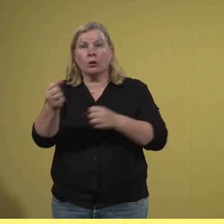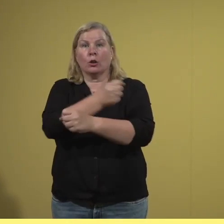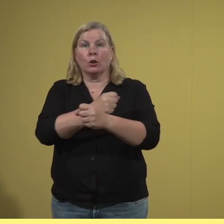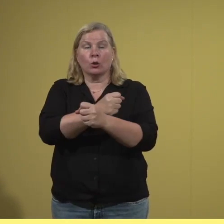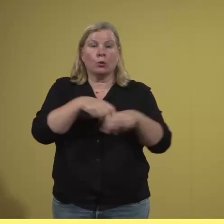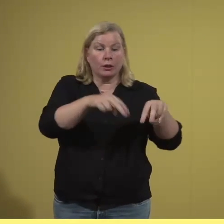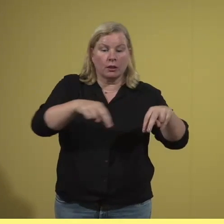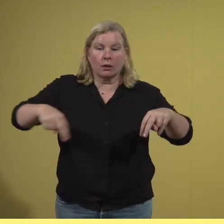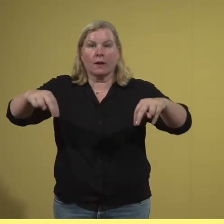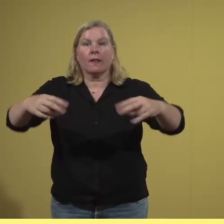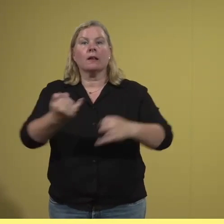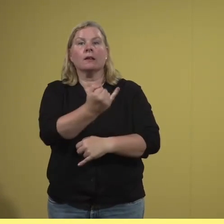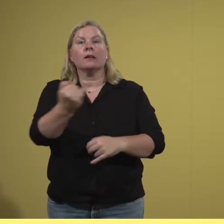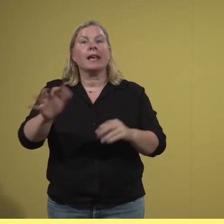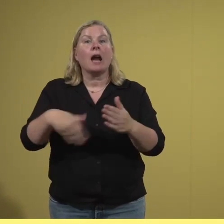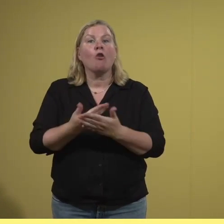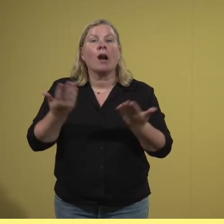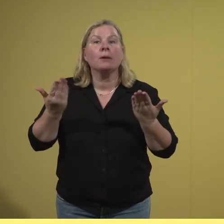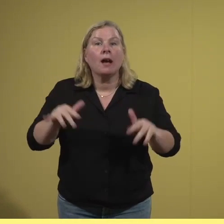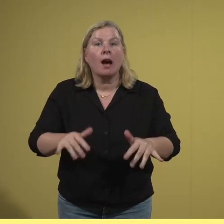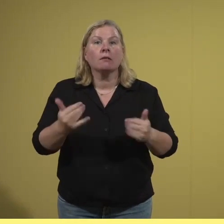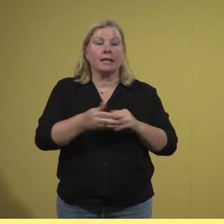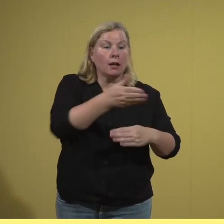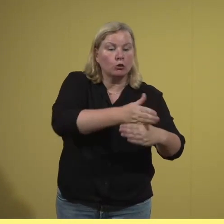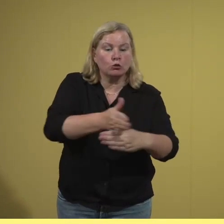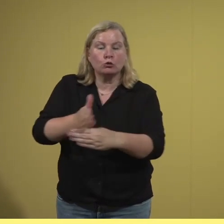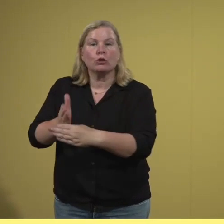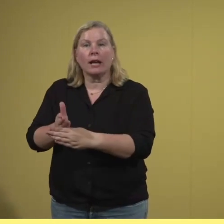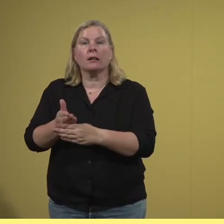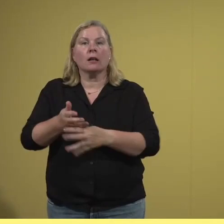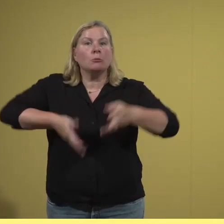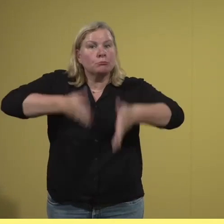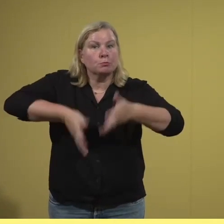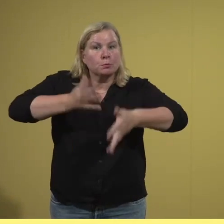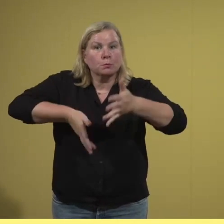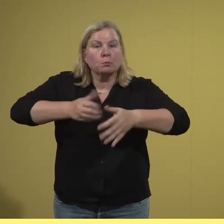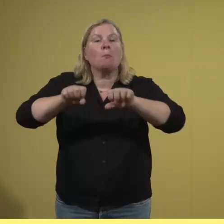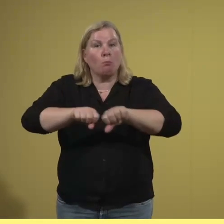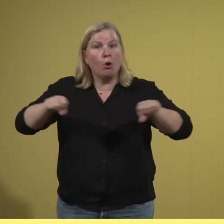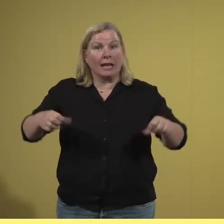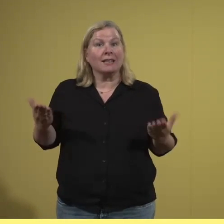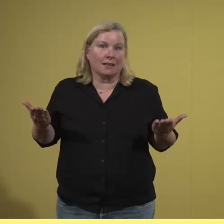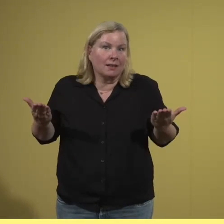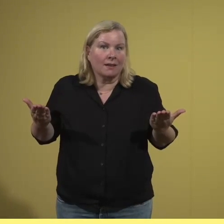Jeder hat eine Aufgabe, jeder schnippelt, jeder probiert. Das ist eigentlich so das Geheimnis. Man kann schöne Gespräche dabei führen.